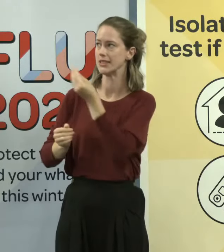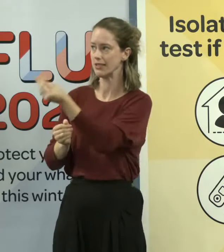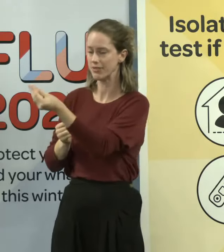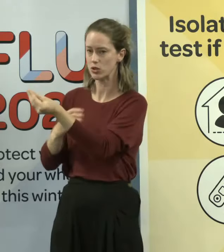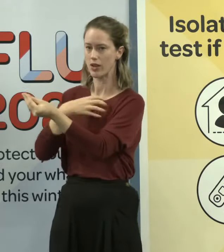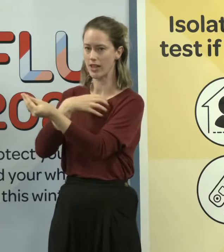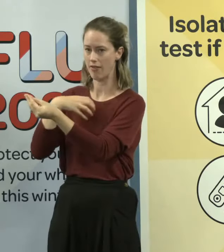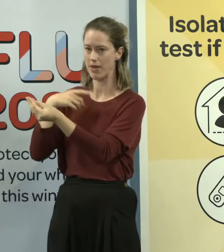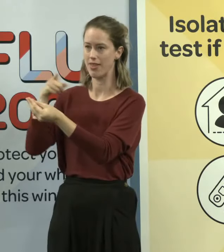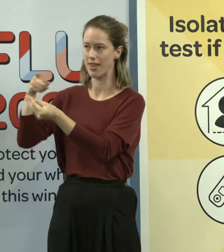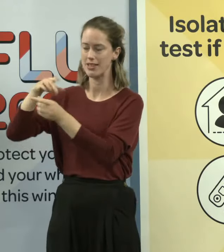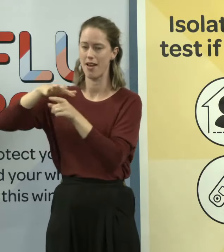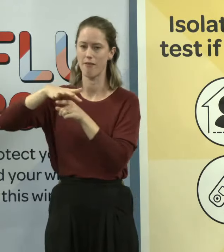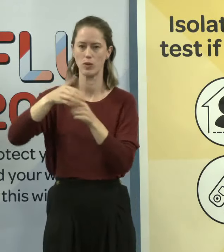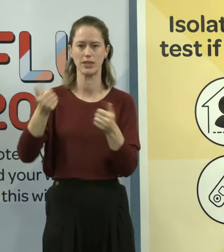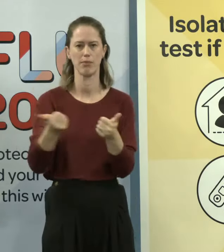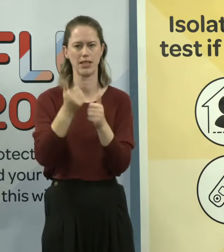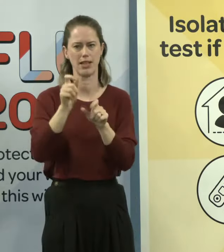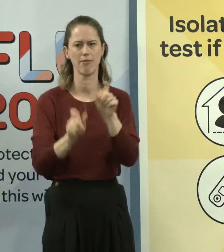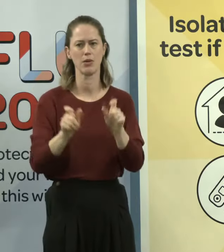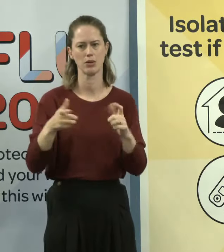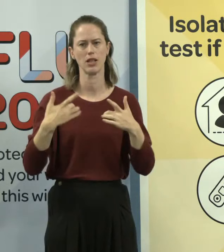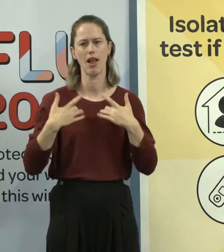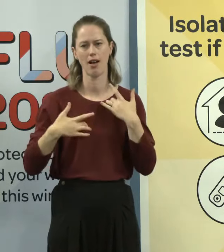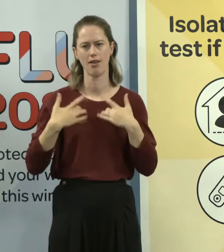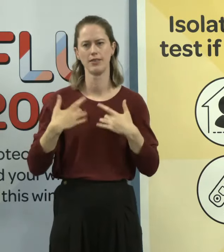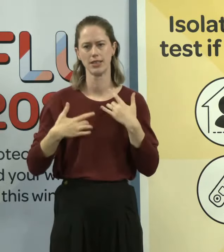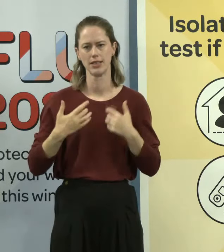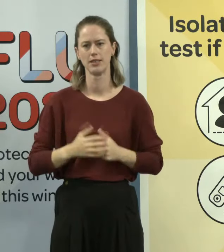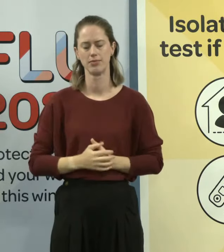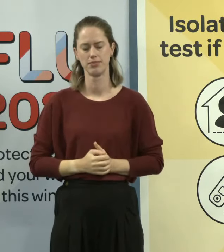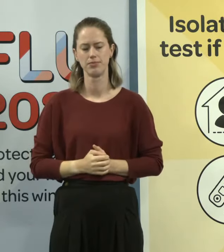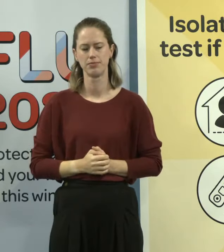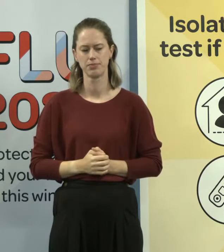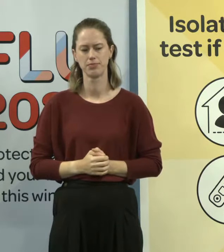mohio ahau ki te paanga ko ta